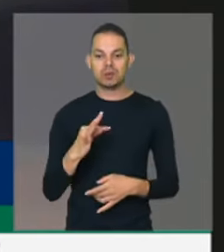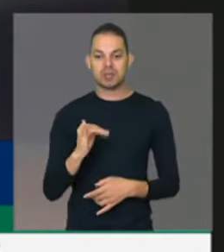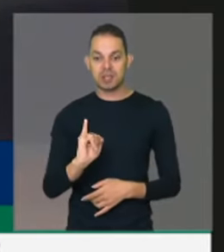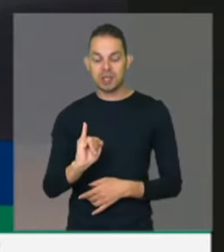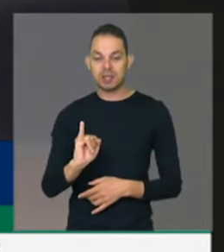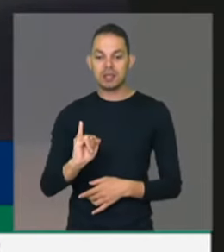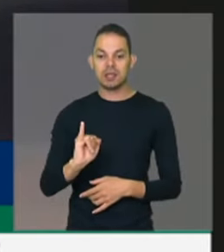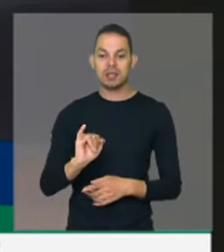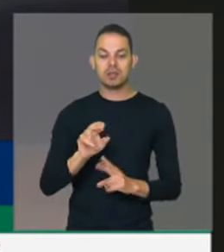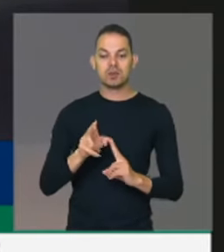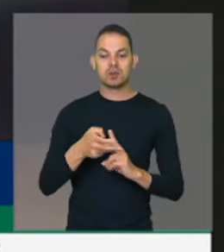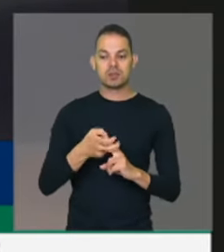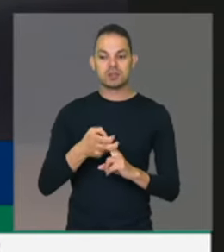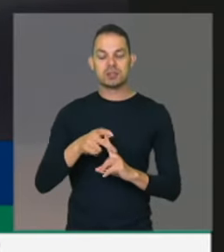DE UTI PELO SUS MÉDIA DE 400 A 800 REAIS, NA COVID SÃO MIL